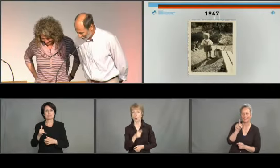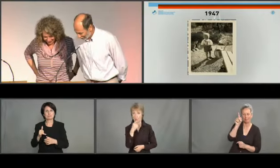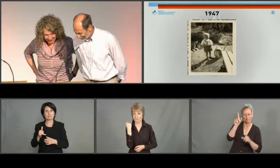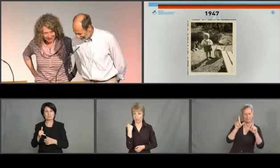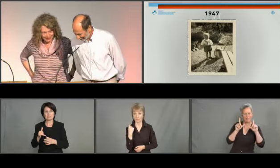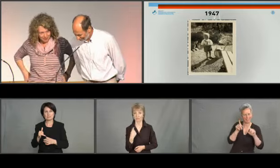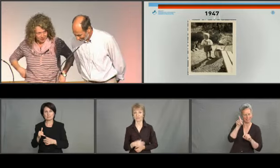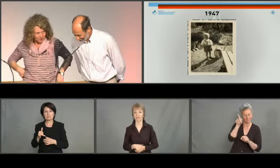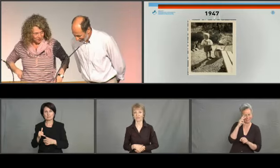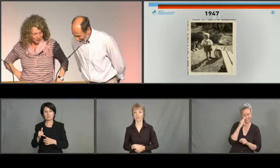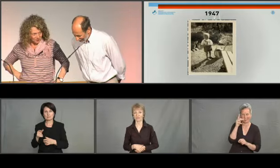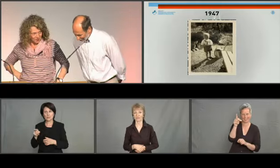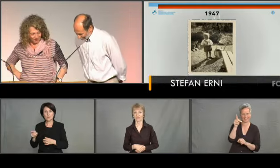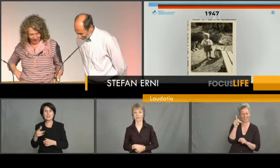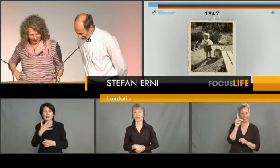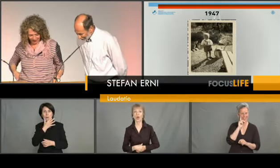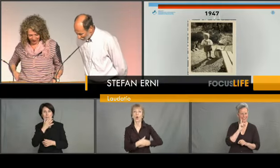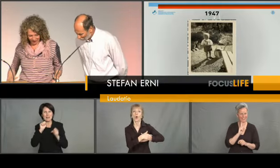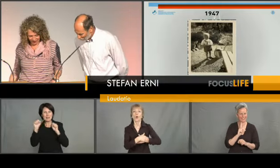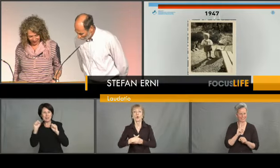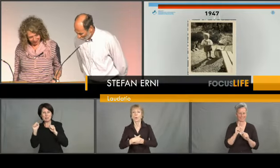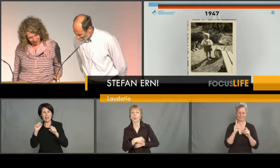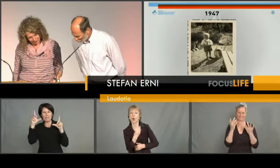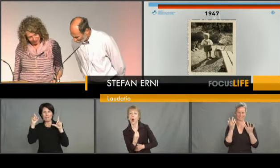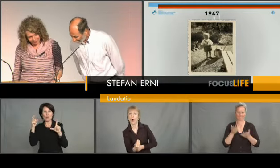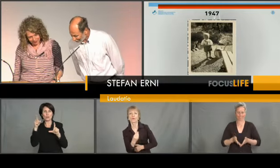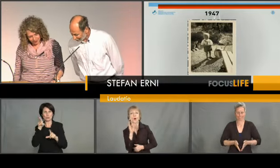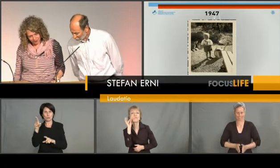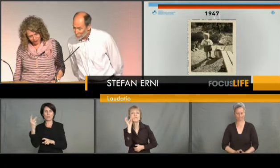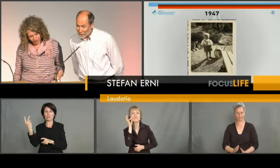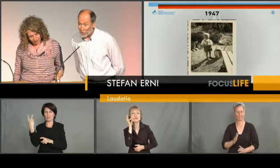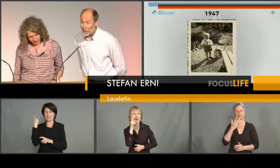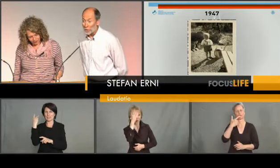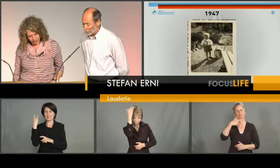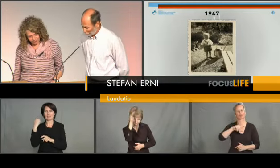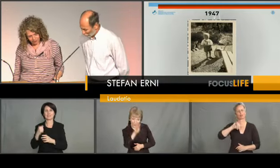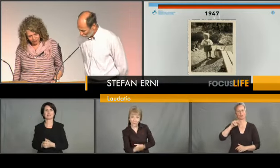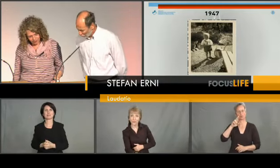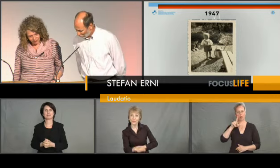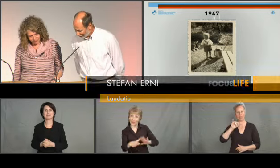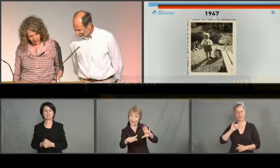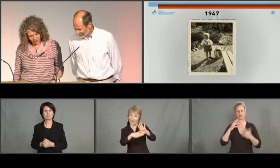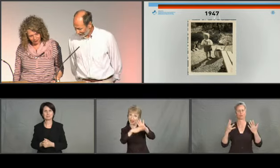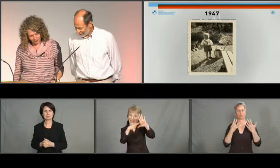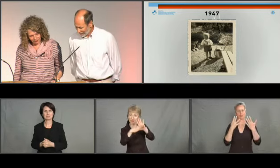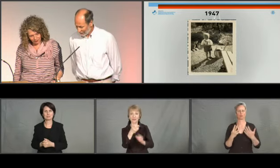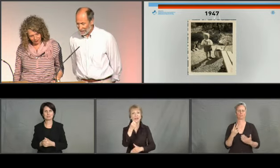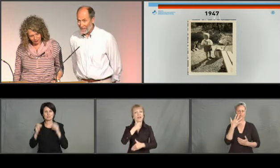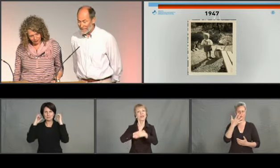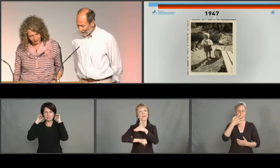das sie sehen, ist am 25. Juli 1945 in eine